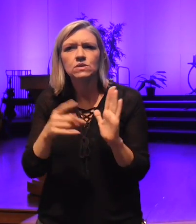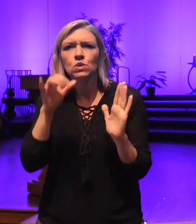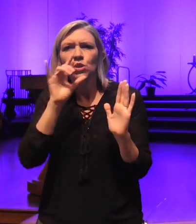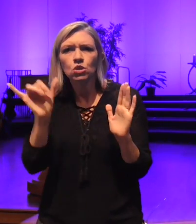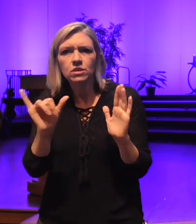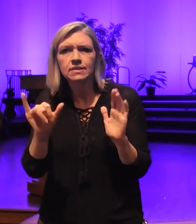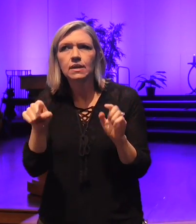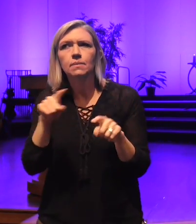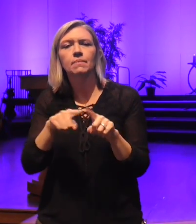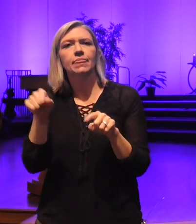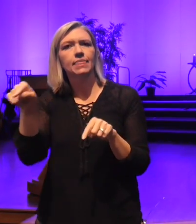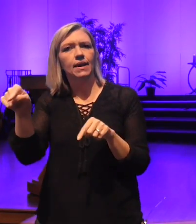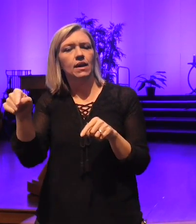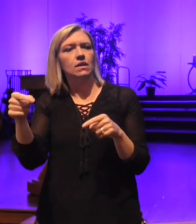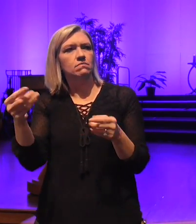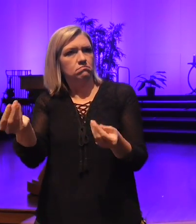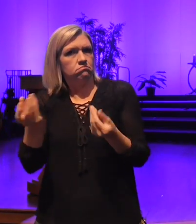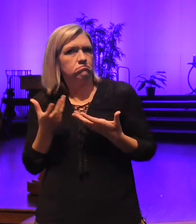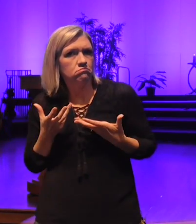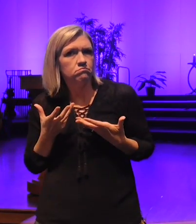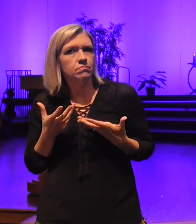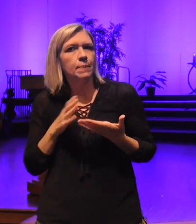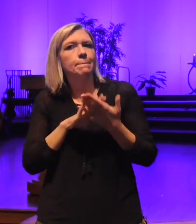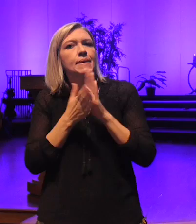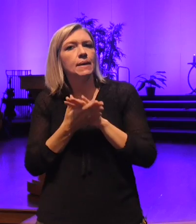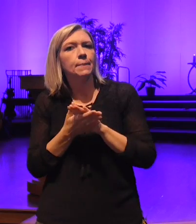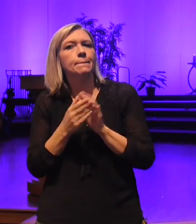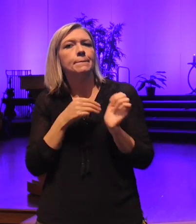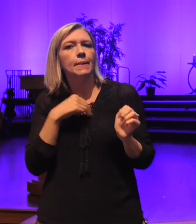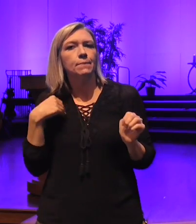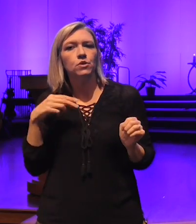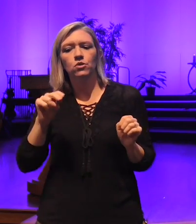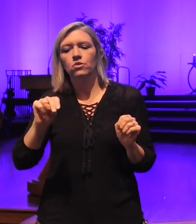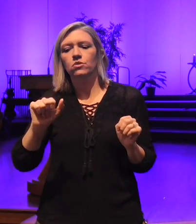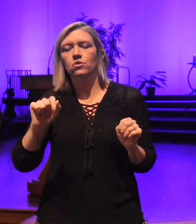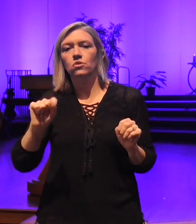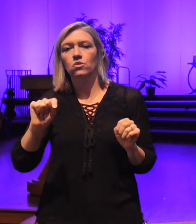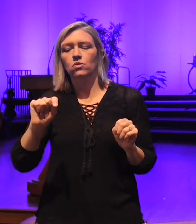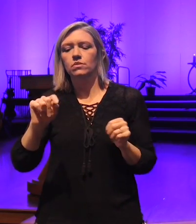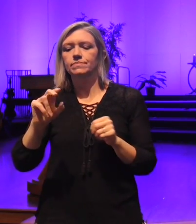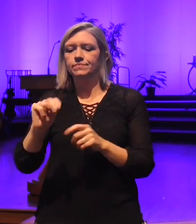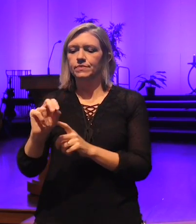nos aseguran y así se convierten en miembros de la Sociedad Nautilus, el Nautilus, el símbolo del